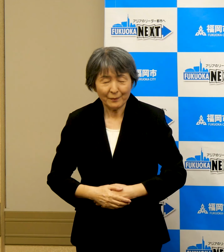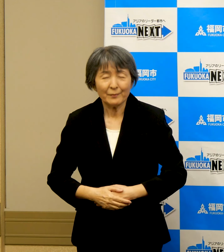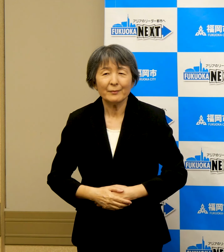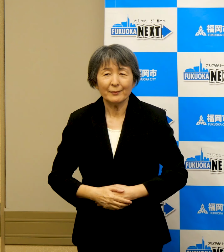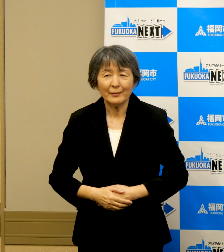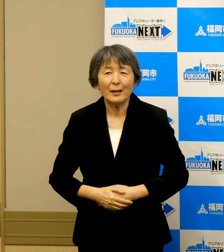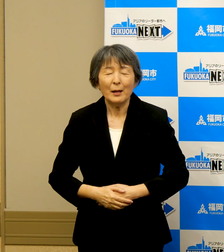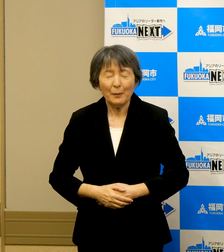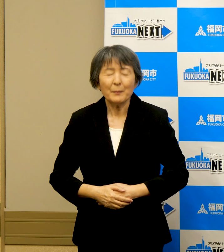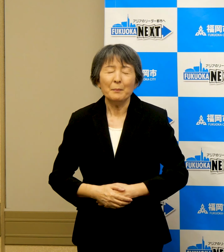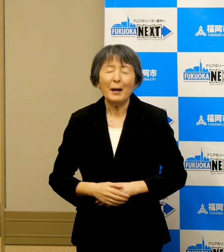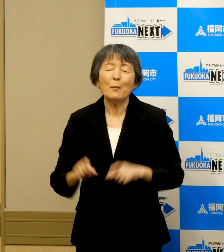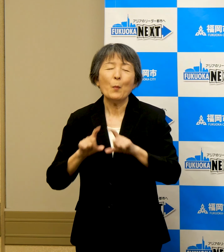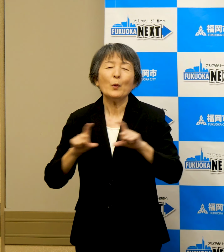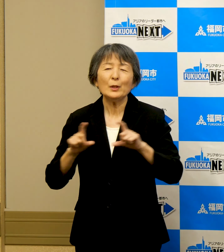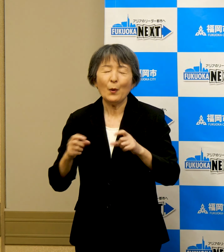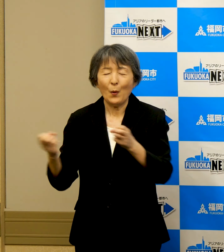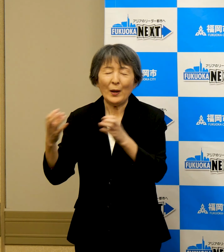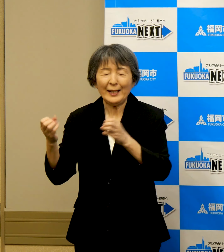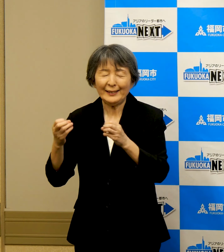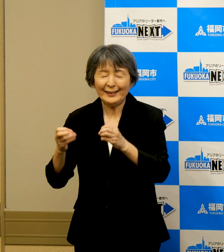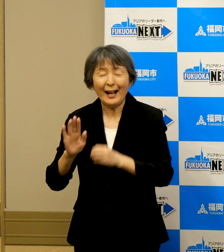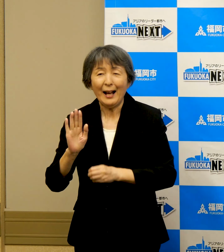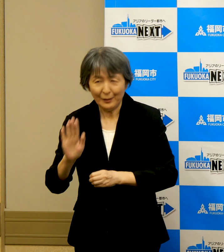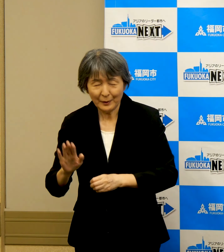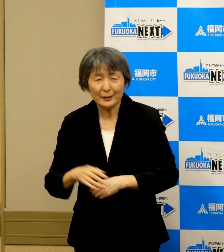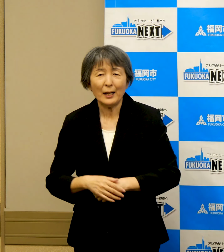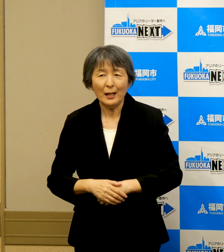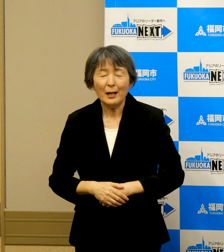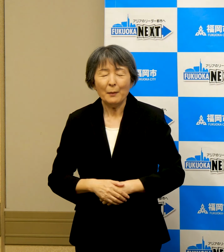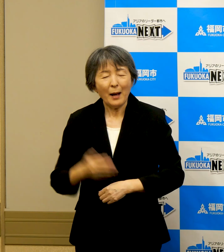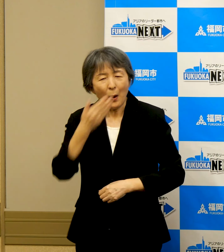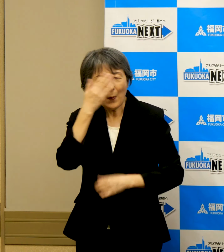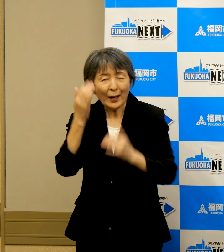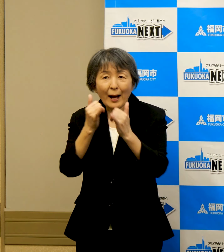それはもちろん議論にはなりました どうやってその若い方を